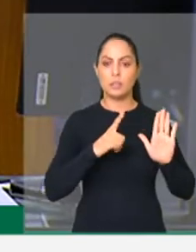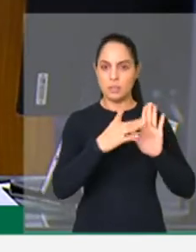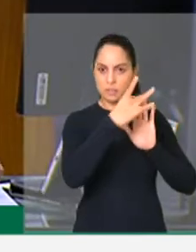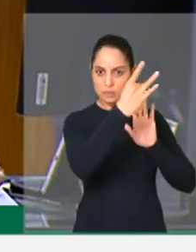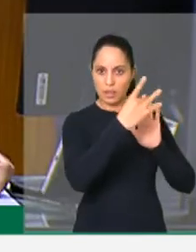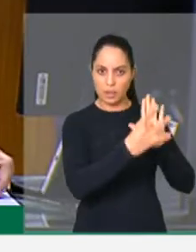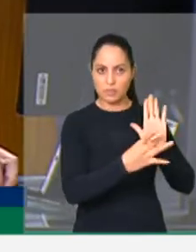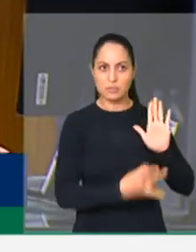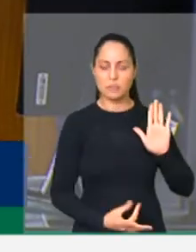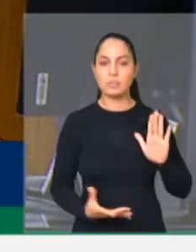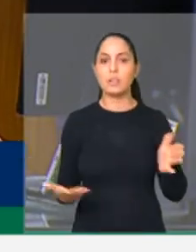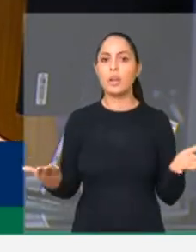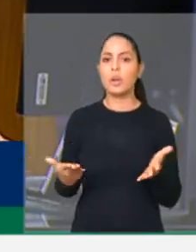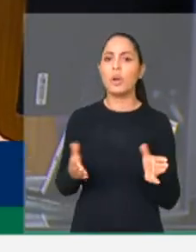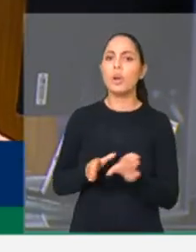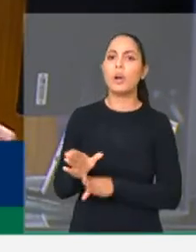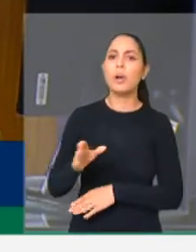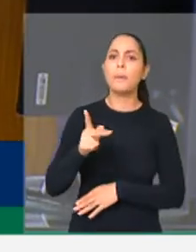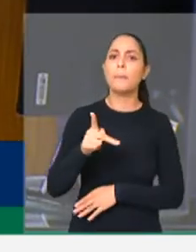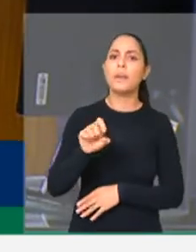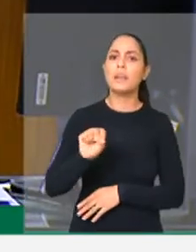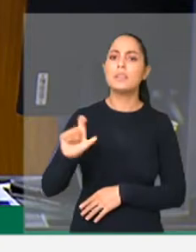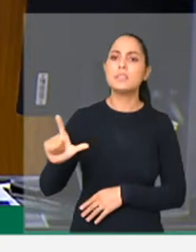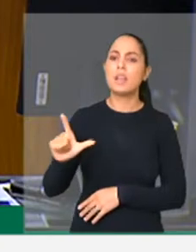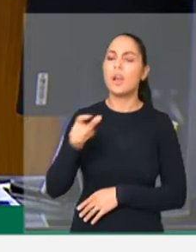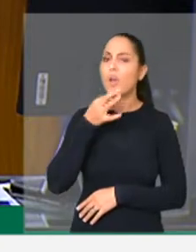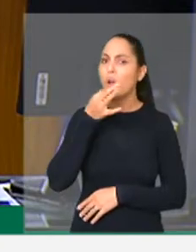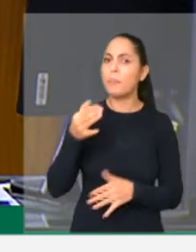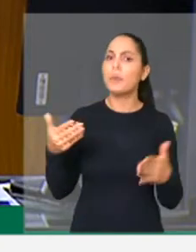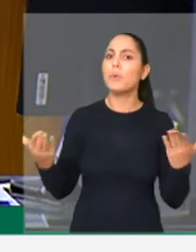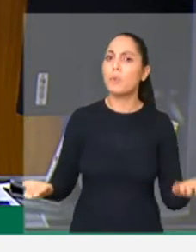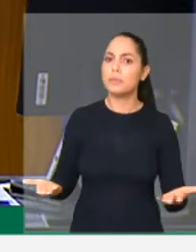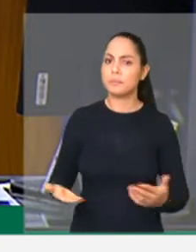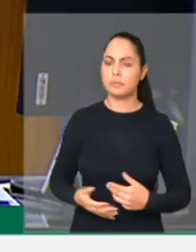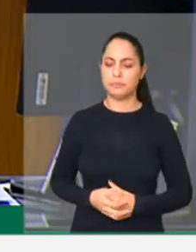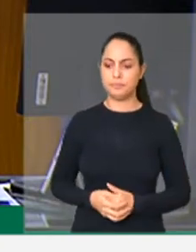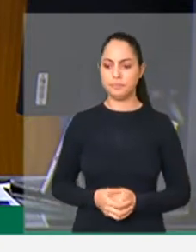POUQUINHO, PRESIDENTE, PORQUE AQUI O PSL ORIENTA SIM, FAVORÁVEL, PRESIDENTE. E EU